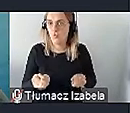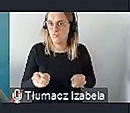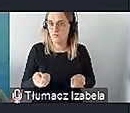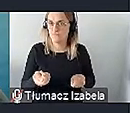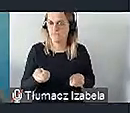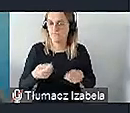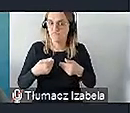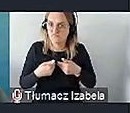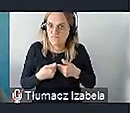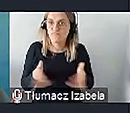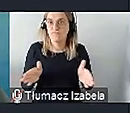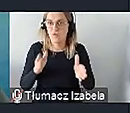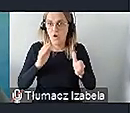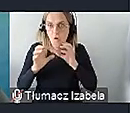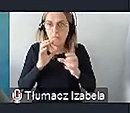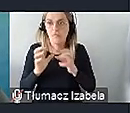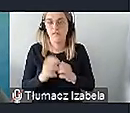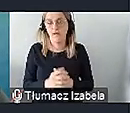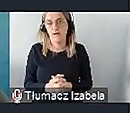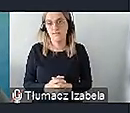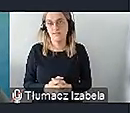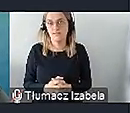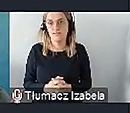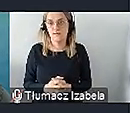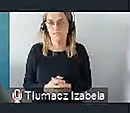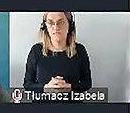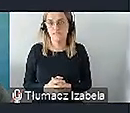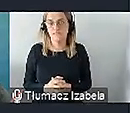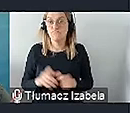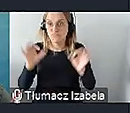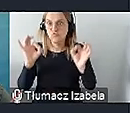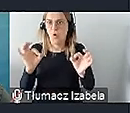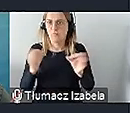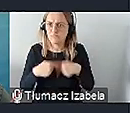do tego, żeby komunikować się bardziej skutecznie w pewnym aspekcie.